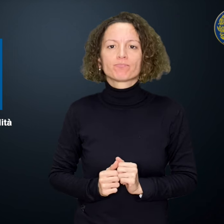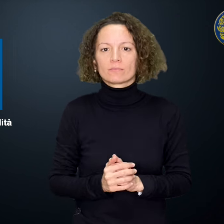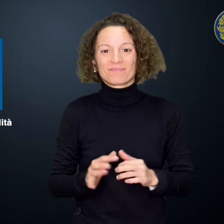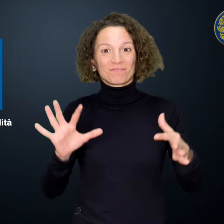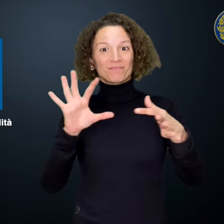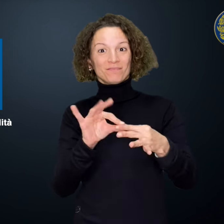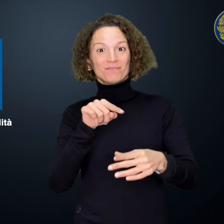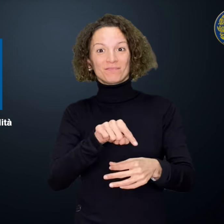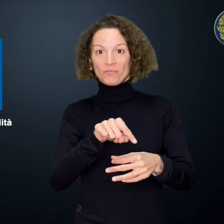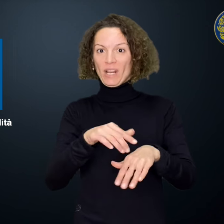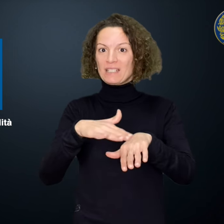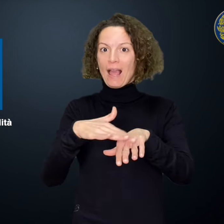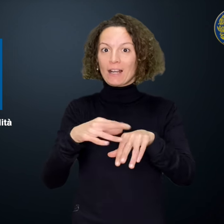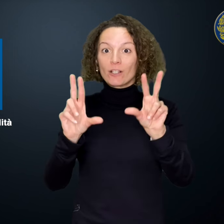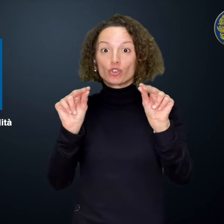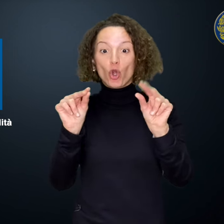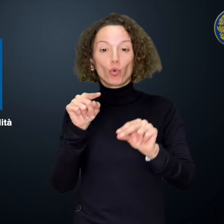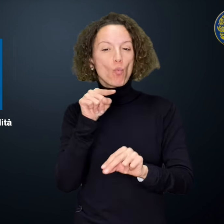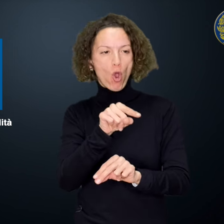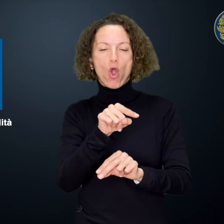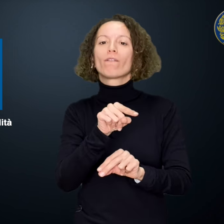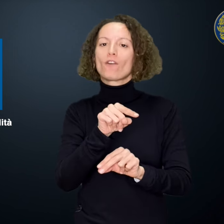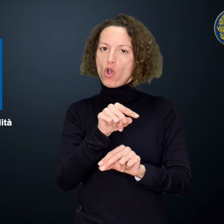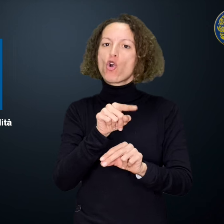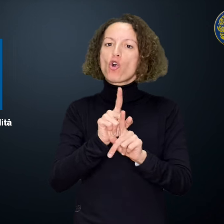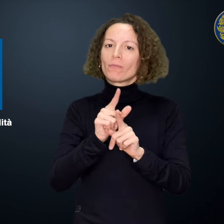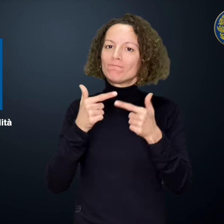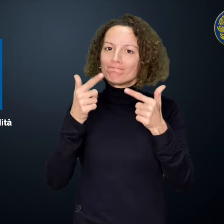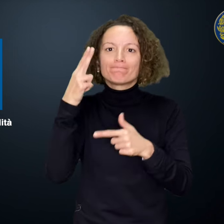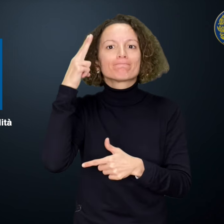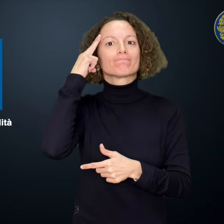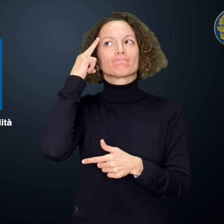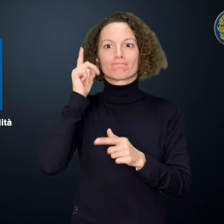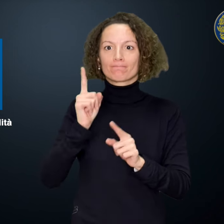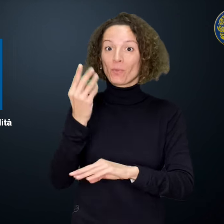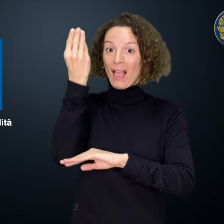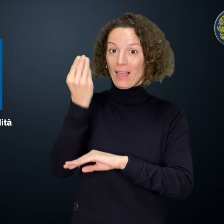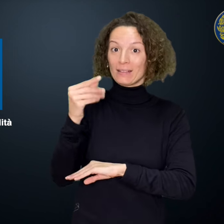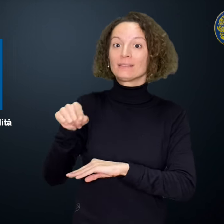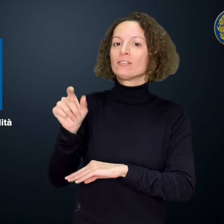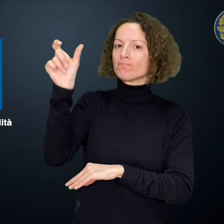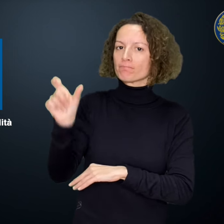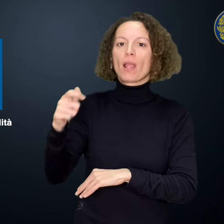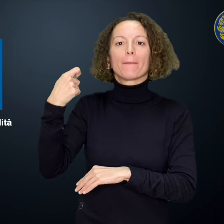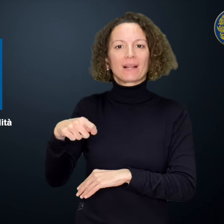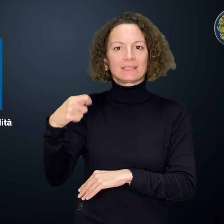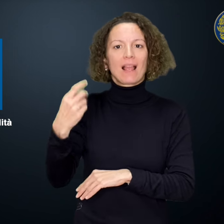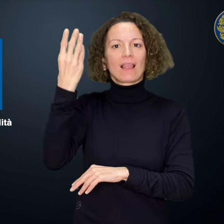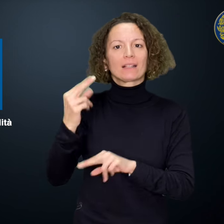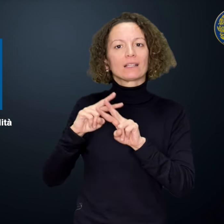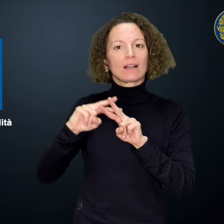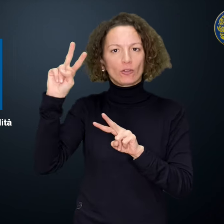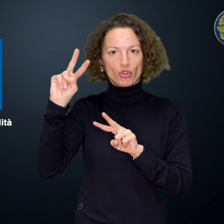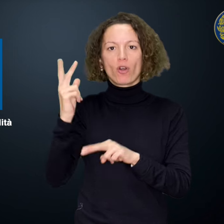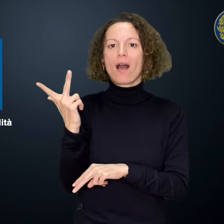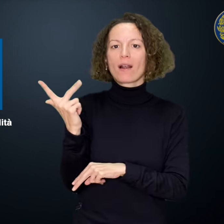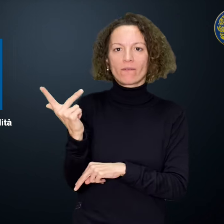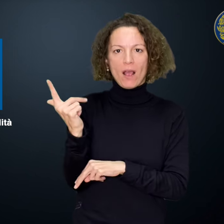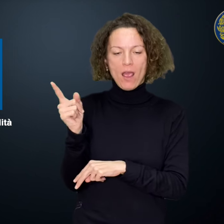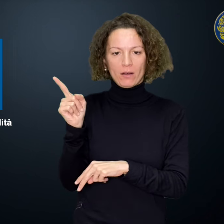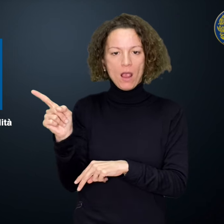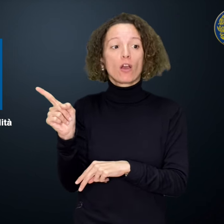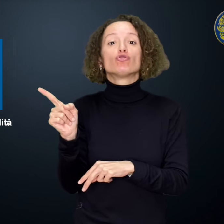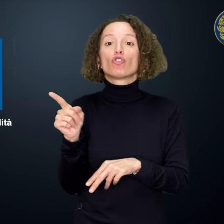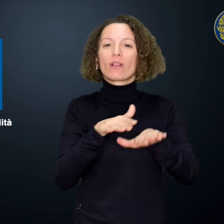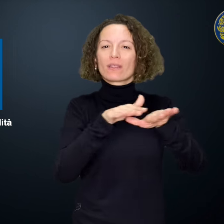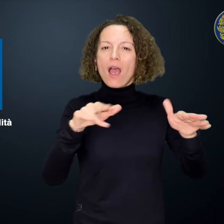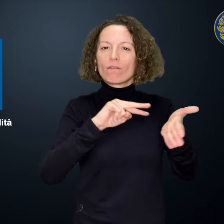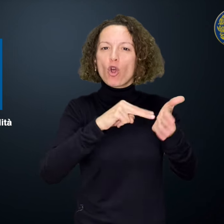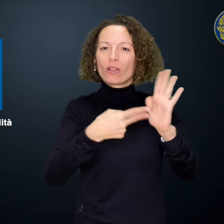Riguatdo tale nuovo servizio si sottolinea che l'ENS, nella persona del Presidente Nazionale Angelo Raffaele Cagnazzo, partecipando attivamente alle riunioni del